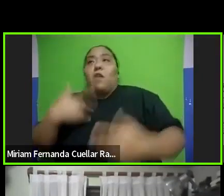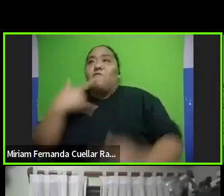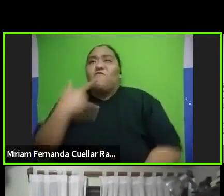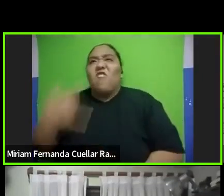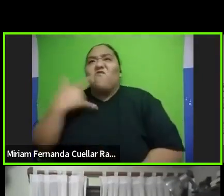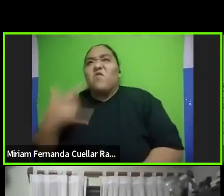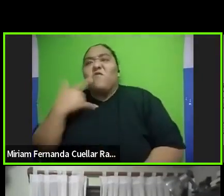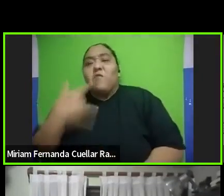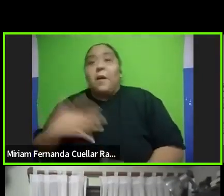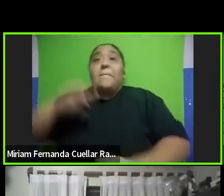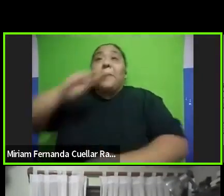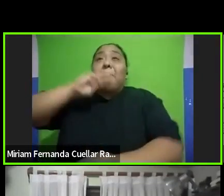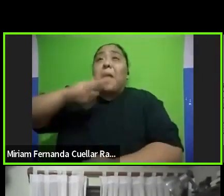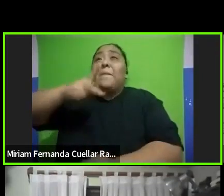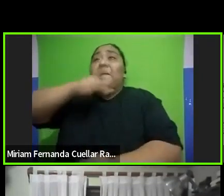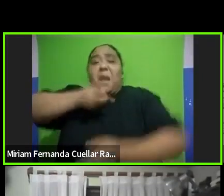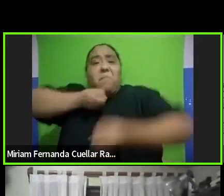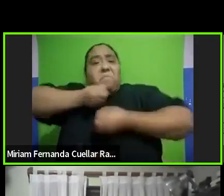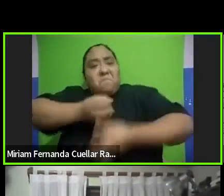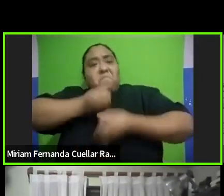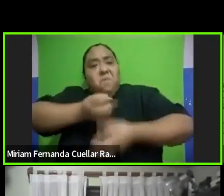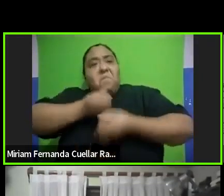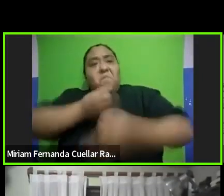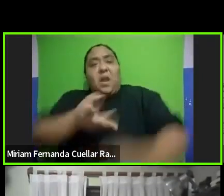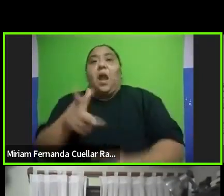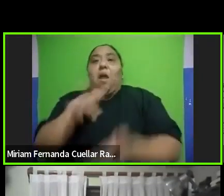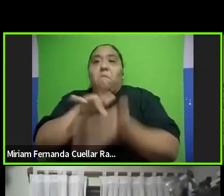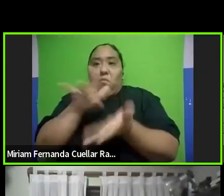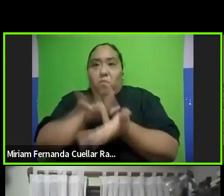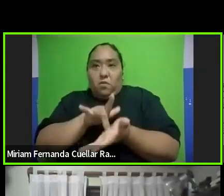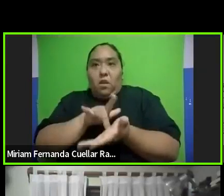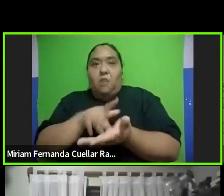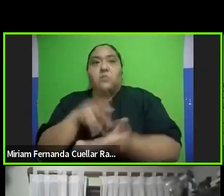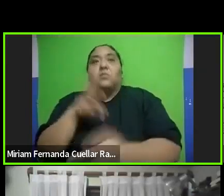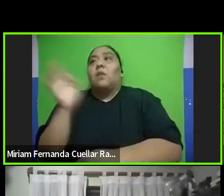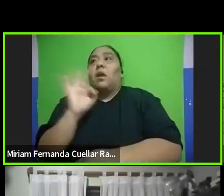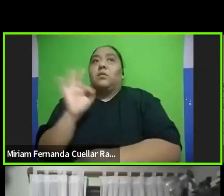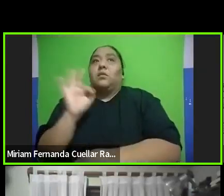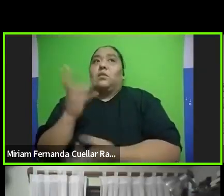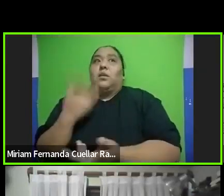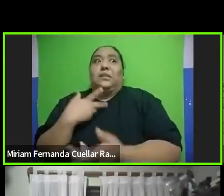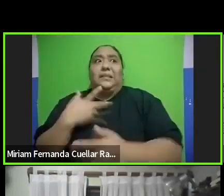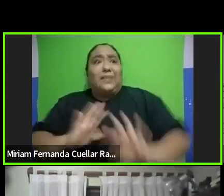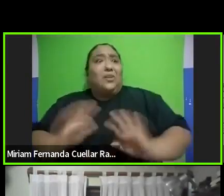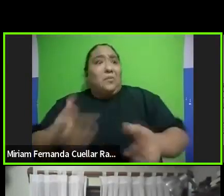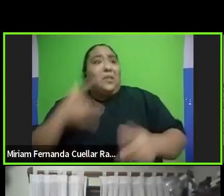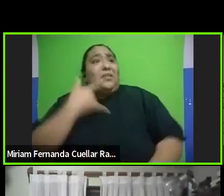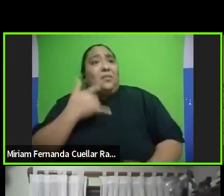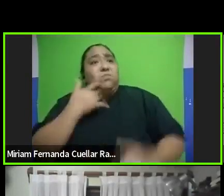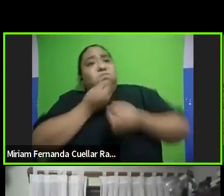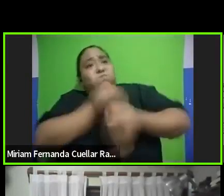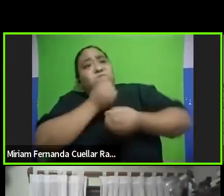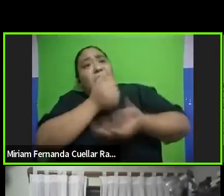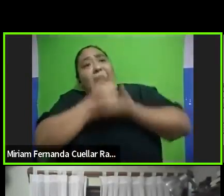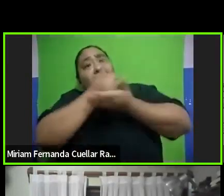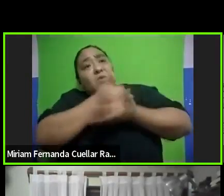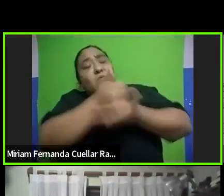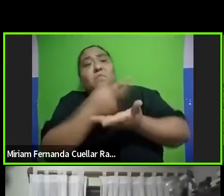que también se que también se esfuerzan y sus que también se esfuerzan y que también se esfuerzan y sus papás se esfuerzan, y los maestros y no los uerzan y los maestros y no lo logran, pues dicen, no puede ser por eso entonces